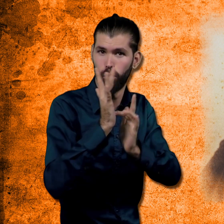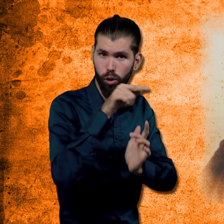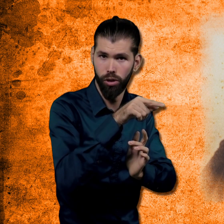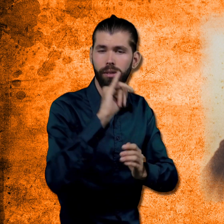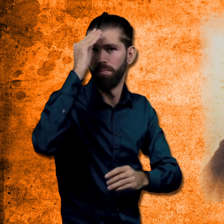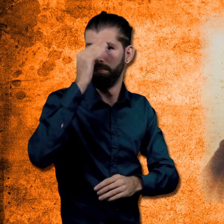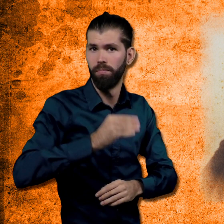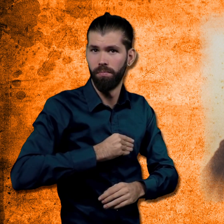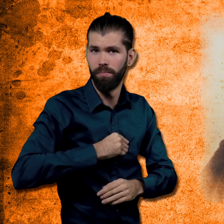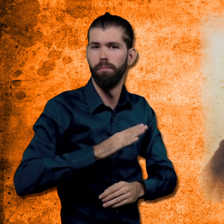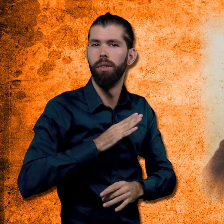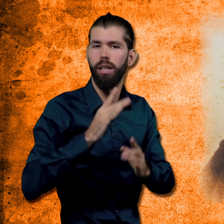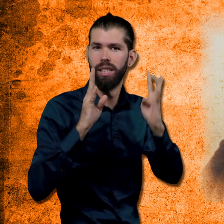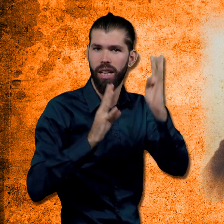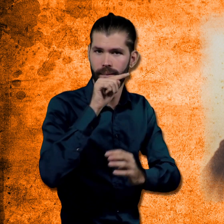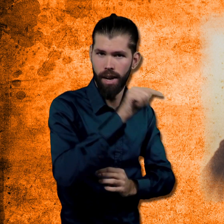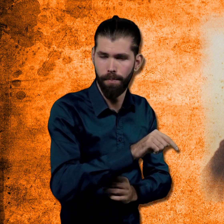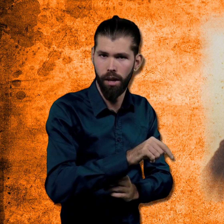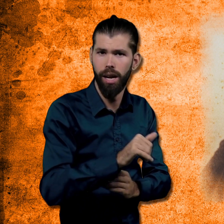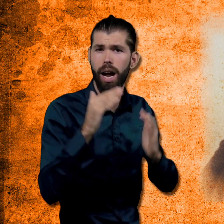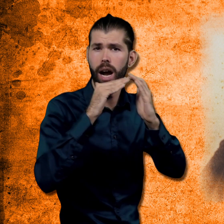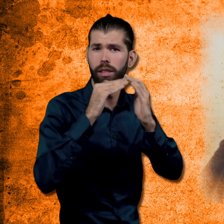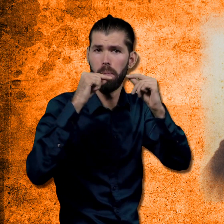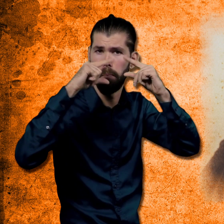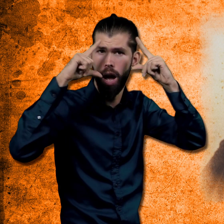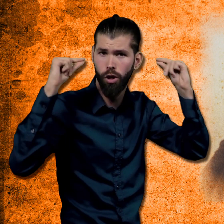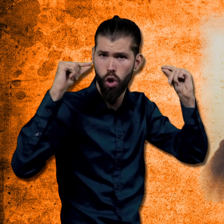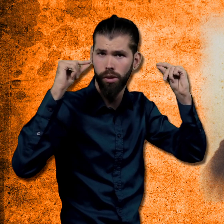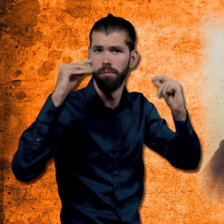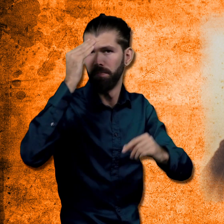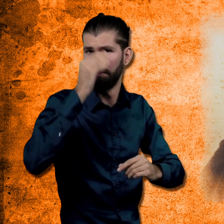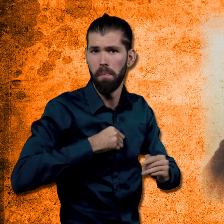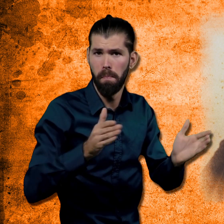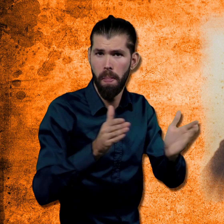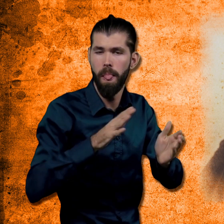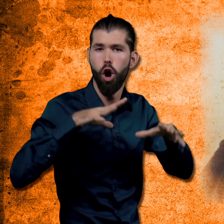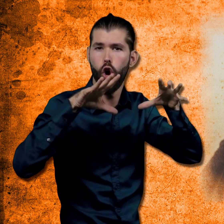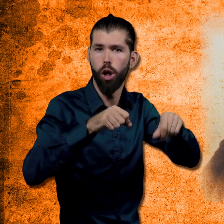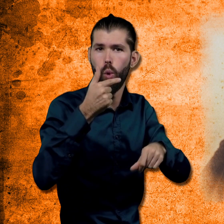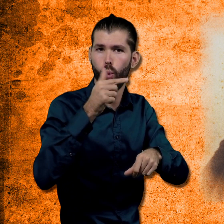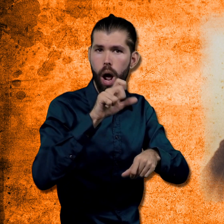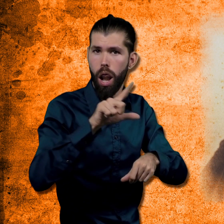la façana de la nativitat i la cripta de la Sagrada Família, la Casa Batlló i la cripta de la colònia Güell.